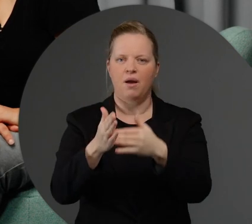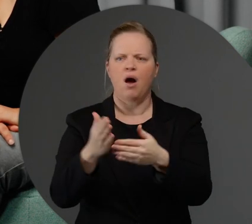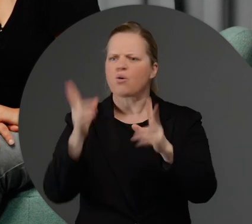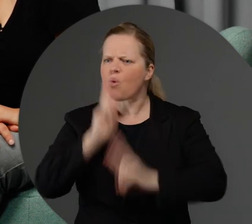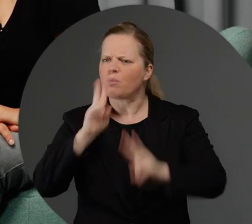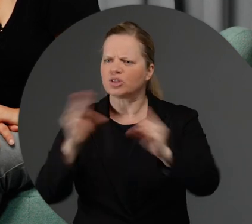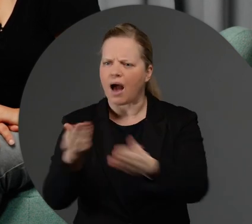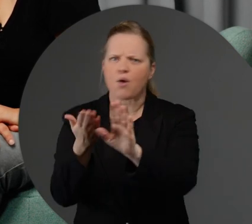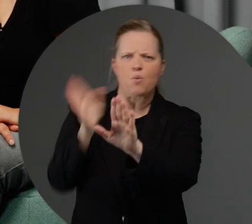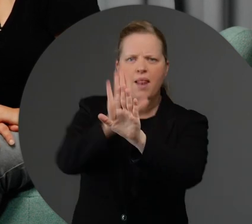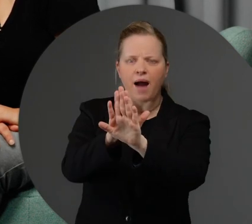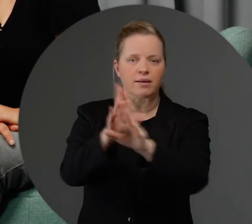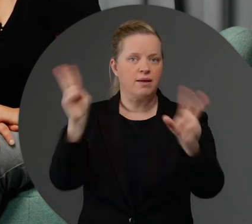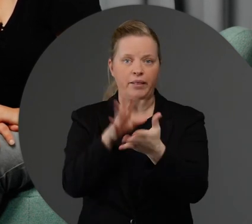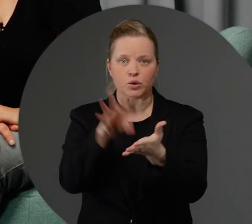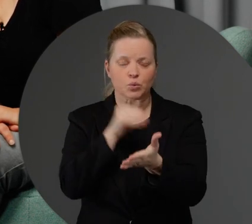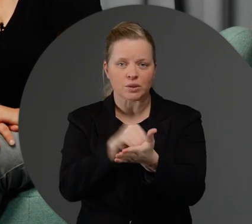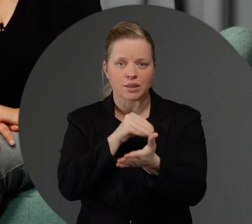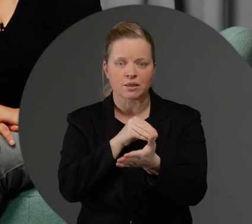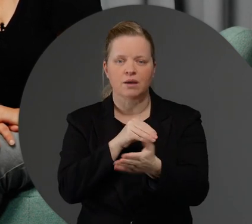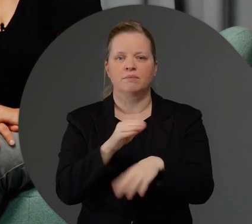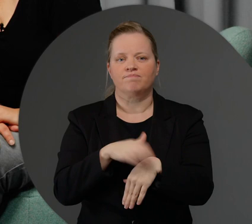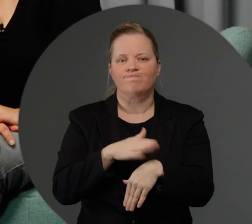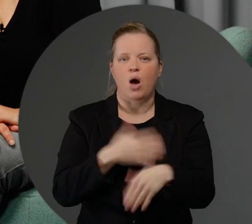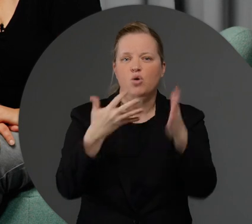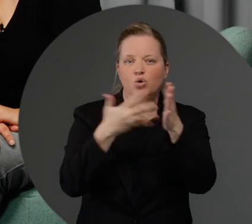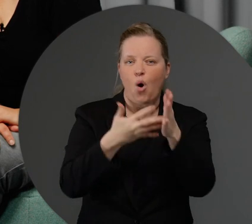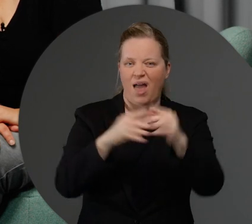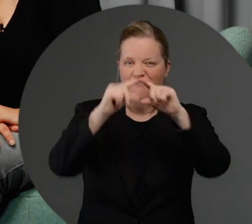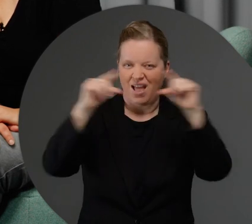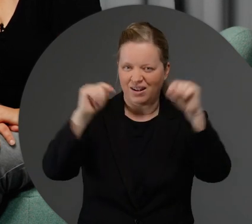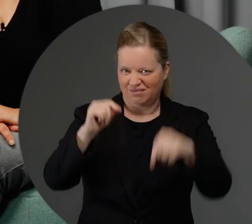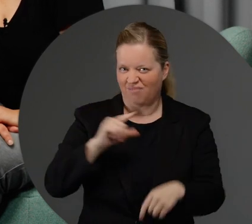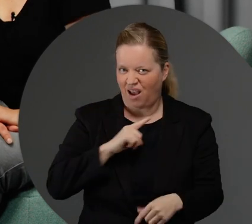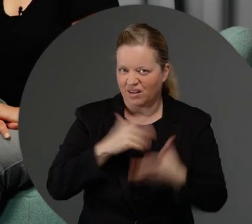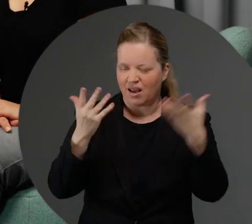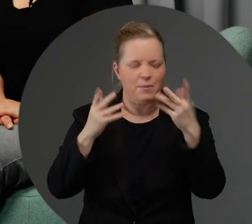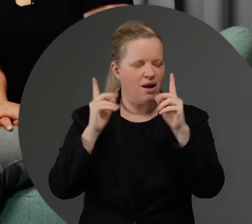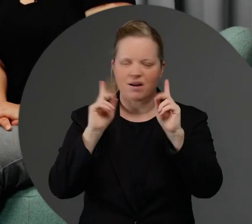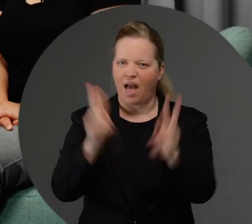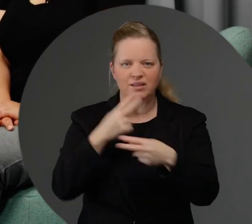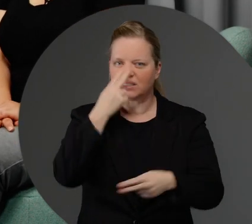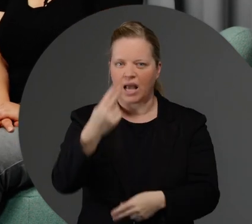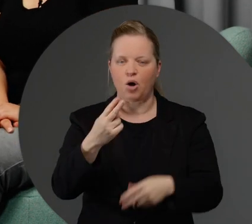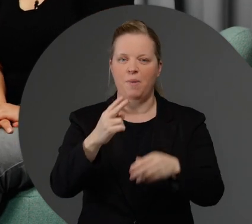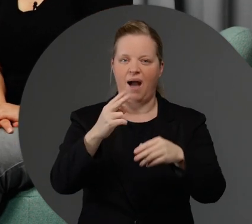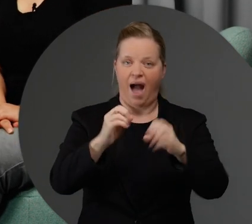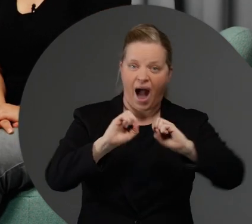werden, so dass man es gar nicht nutzen kann. Also es wäre eigentlich ein Kontrollfeld, und das ist aber - man erkennt nicht, ob es aktiviert oder deaktiviert ist,